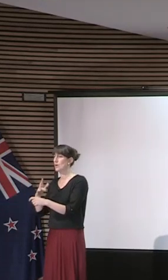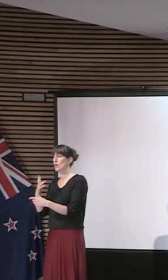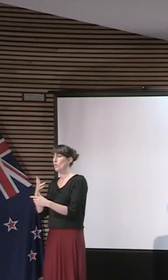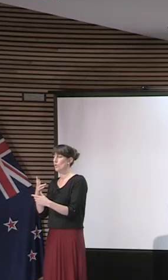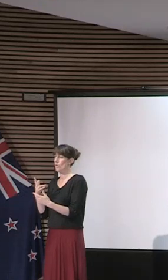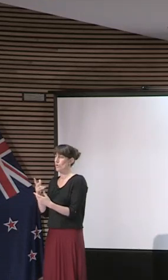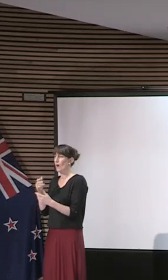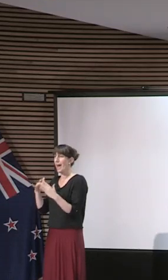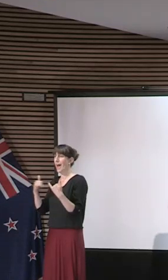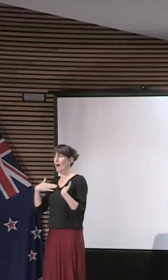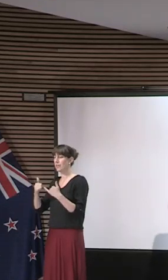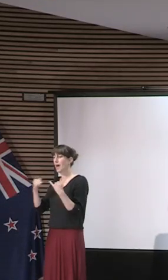koe ki te haehae rongoa,